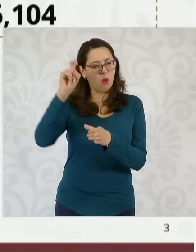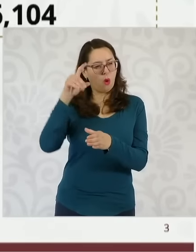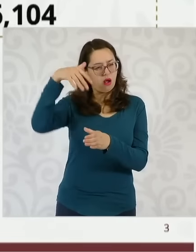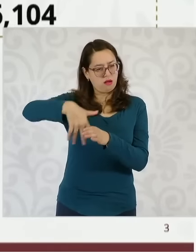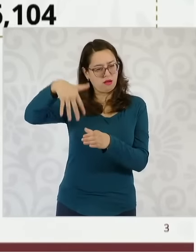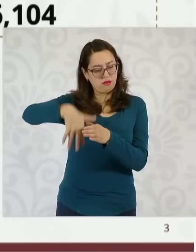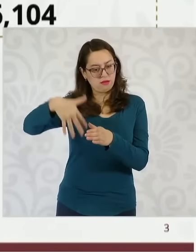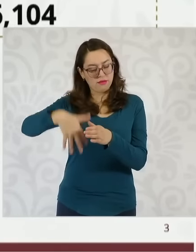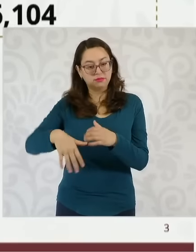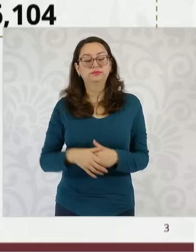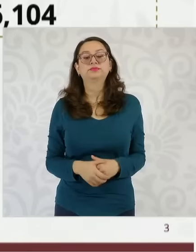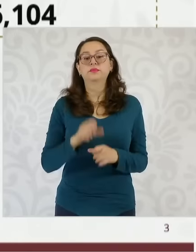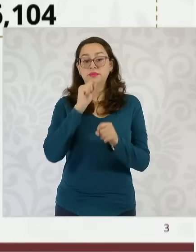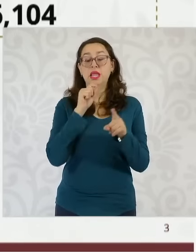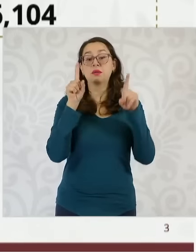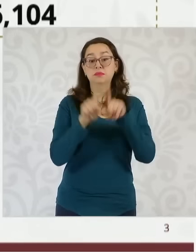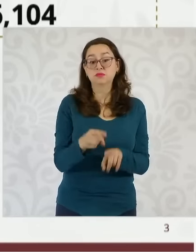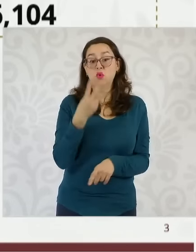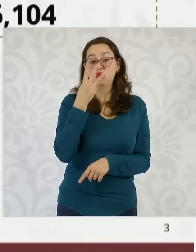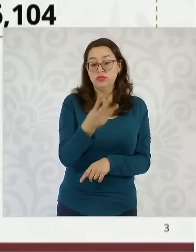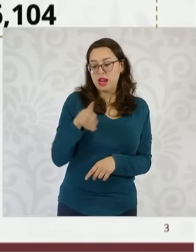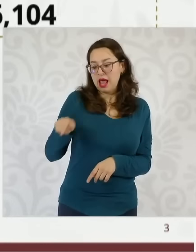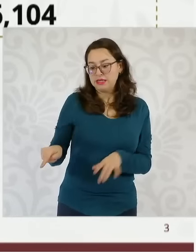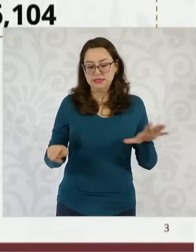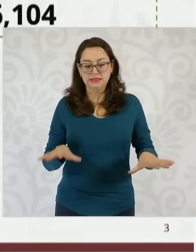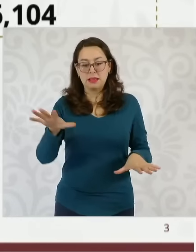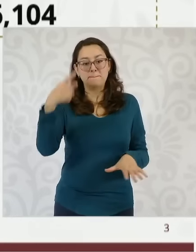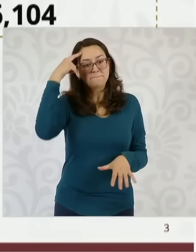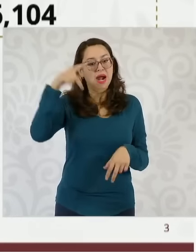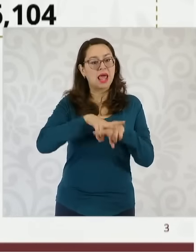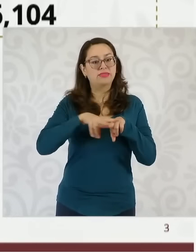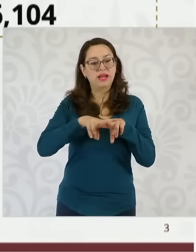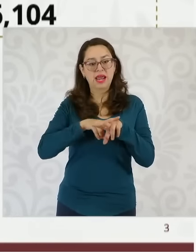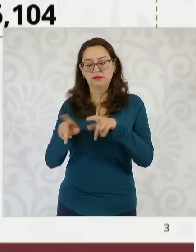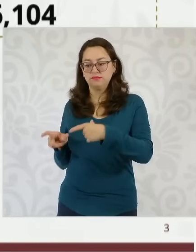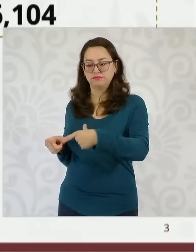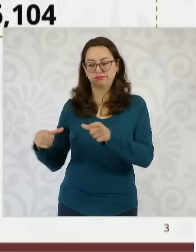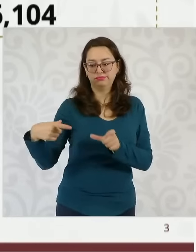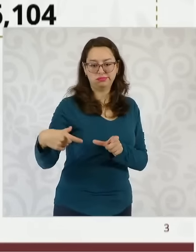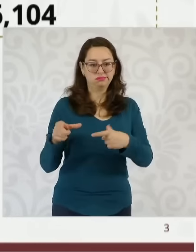es Mediasaguas Matías Romero y Itec y siete Laderos se encuentra 100% operativa desde su